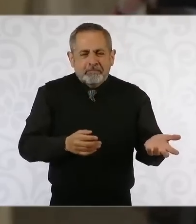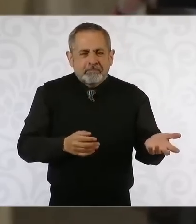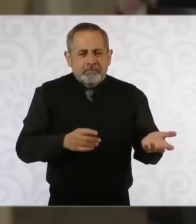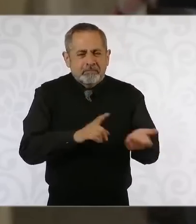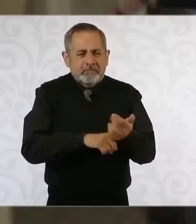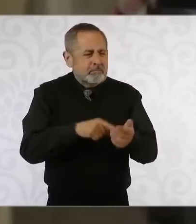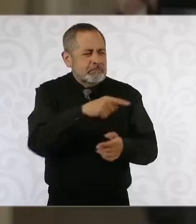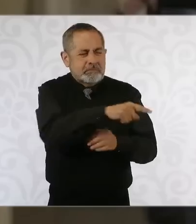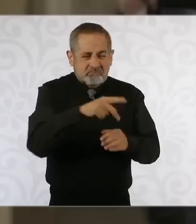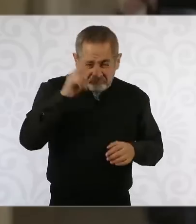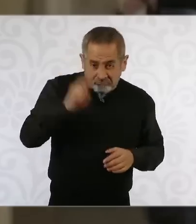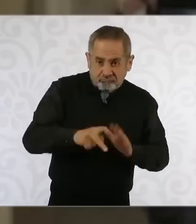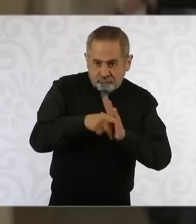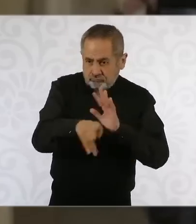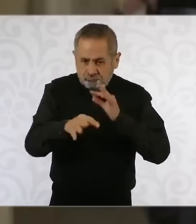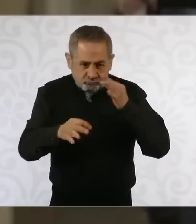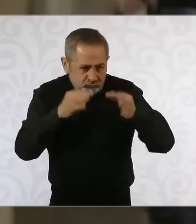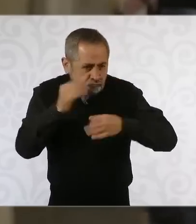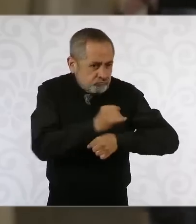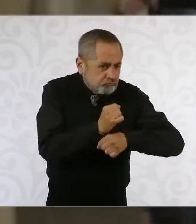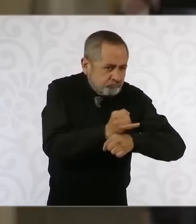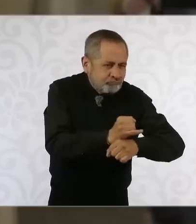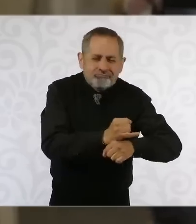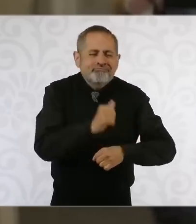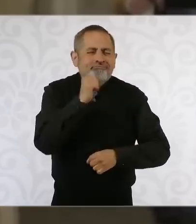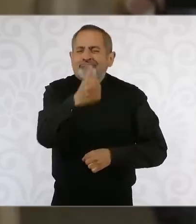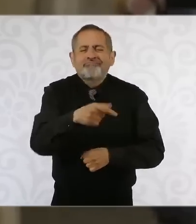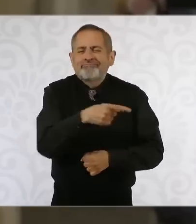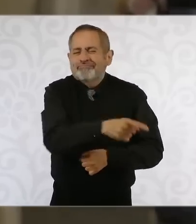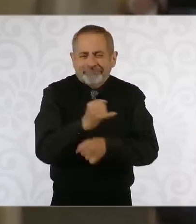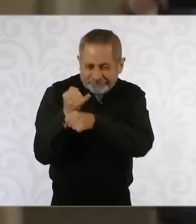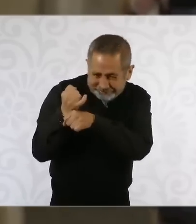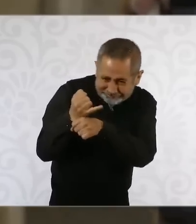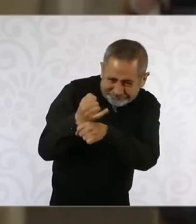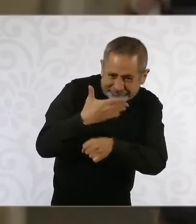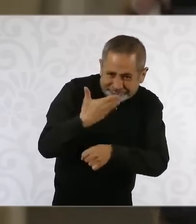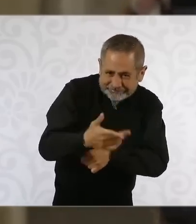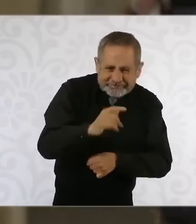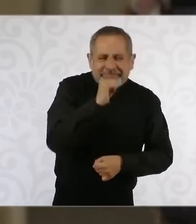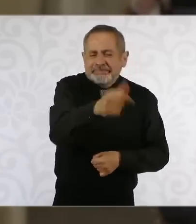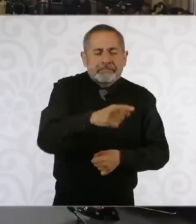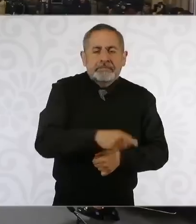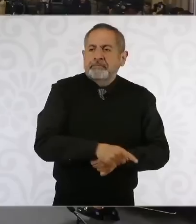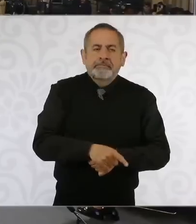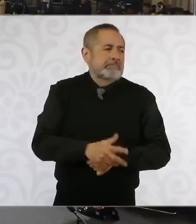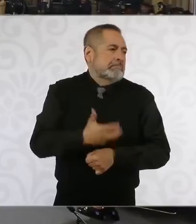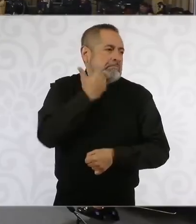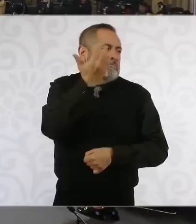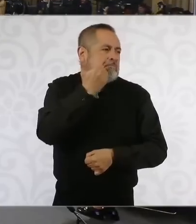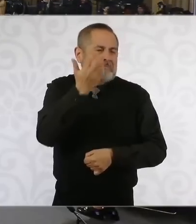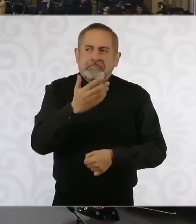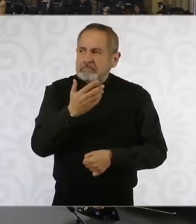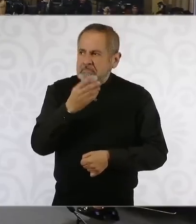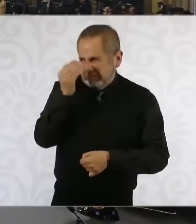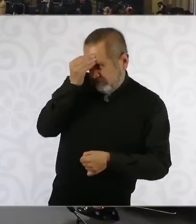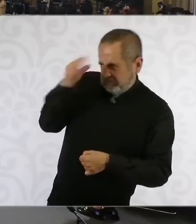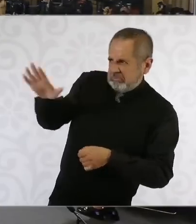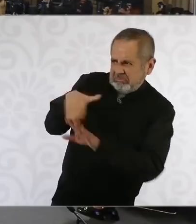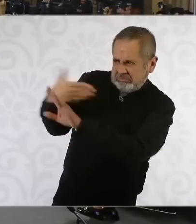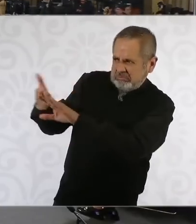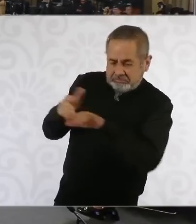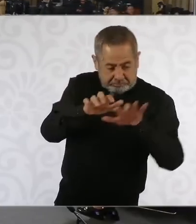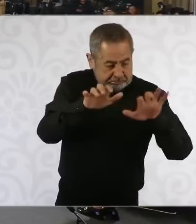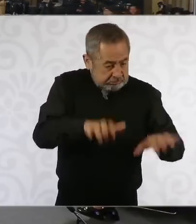periodístico sino un trabajo de golpismo así tal cual incluso hay ya varios trabajos periodísticos